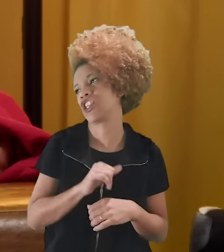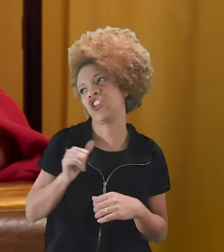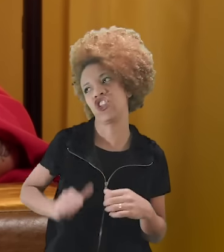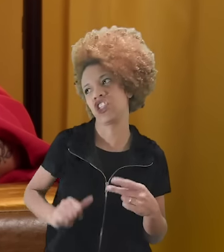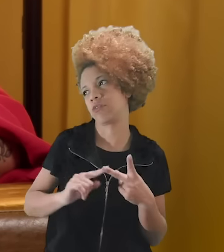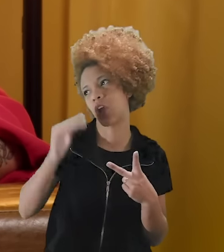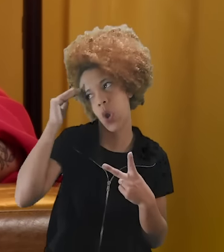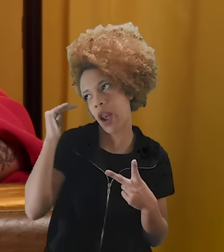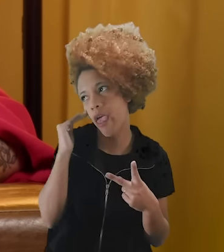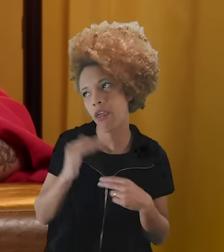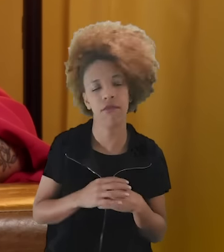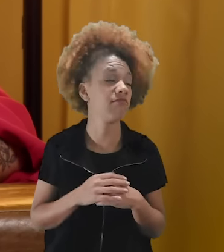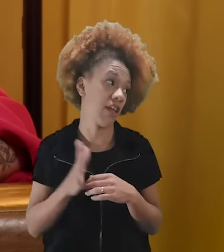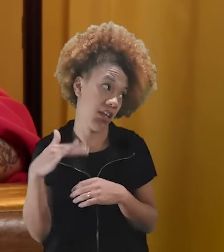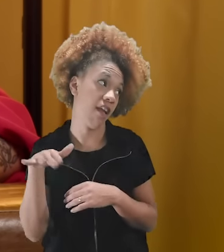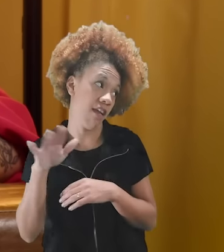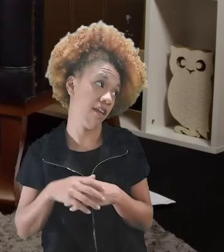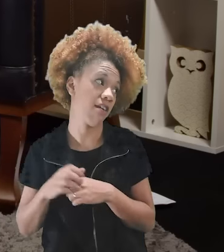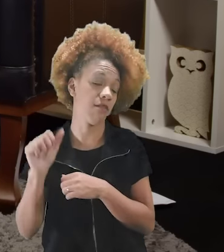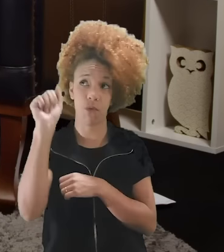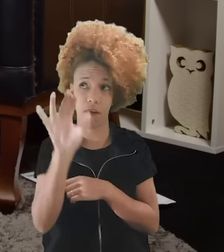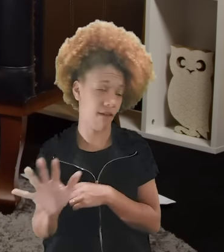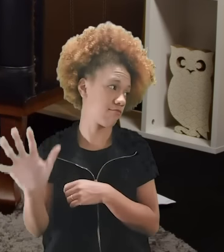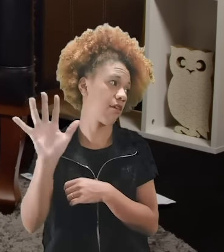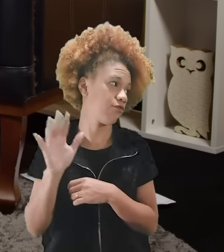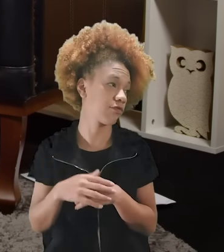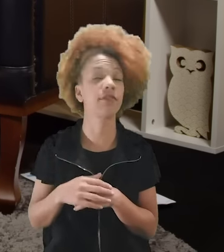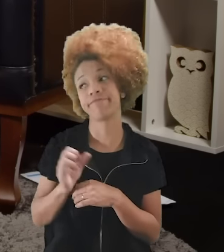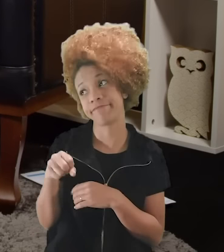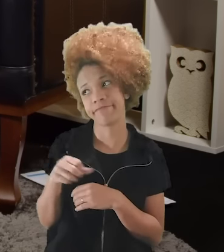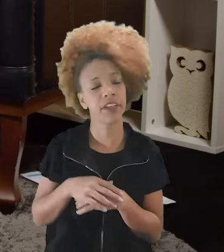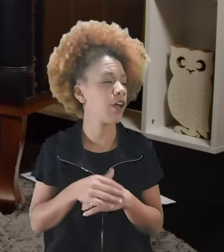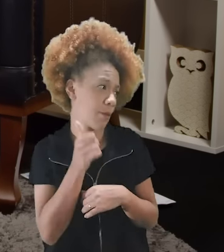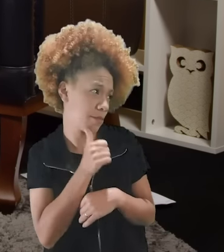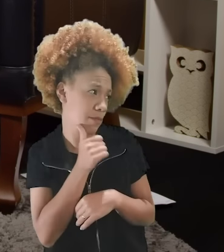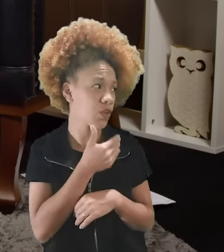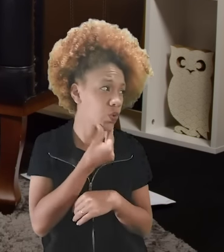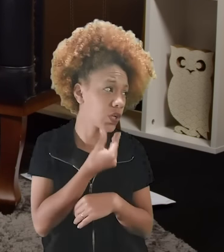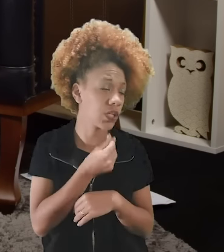Coreia é a turma oriental né os caras joga para car Absurdos são Absurdos feminino e masculino